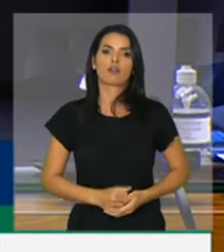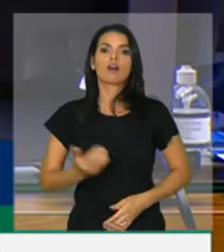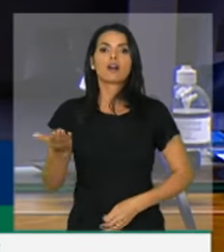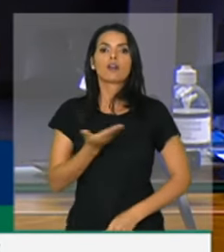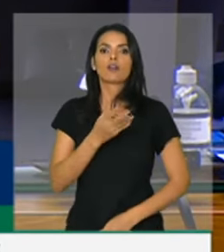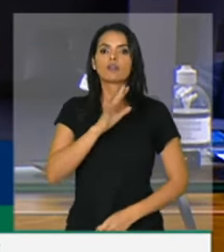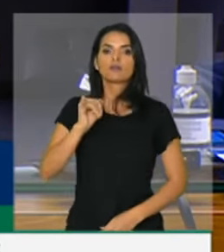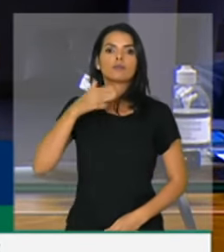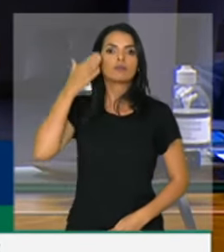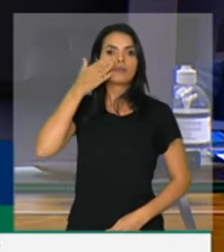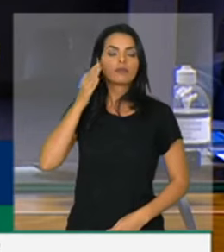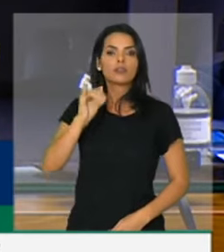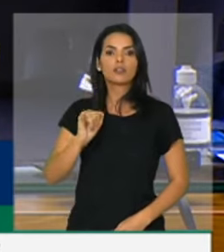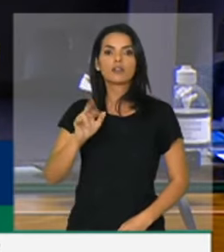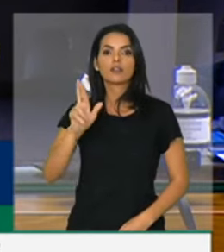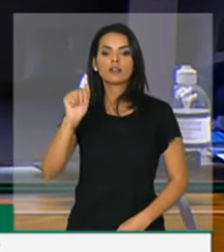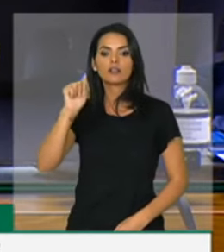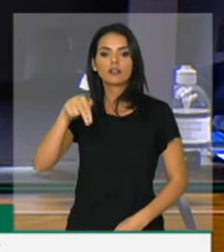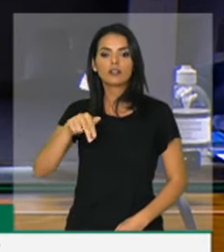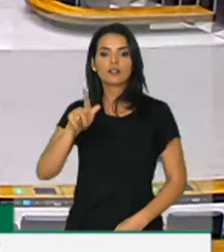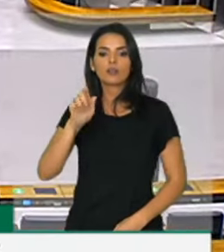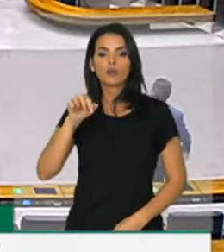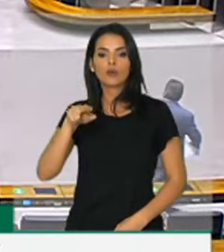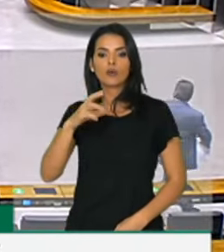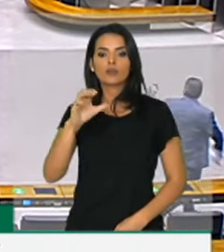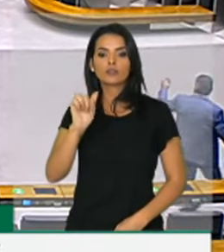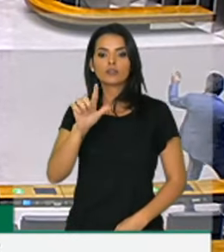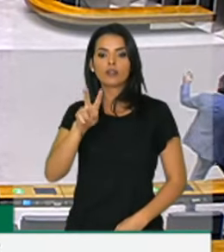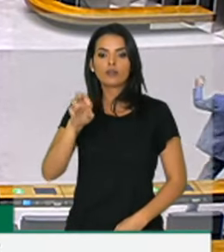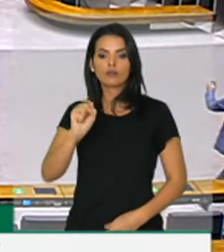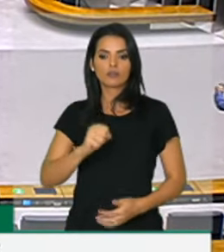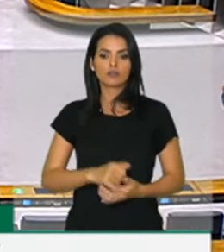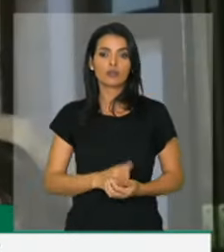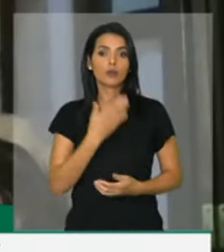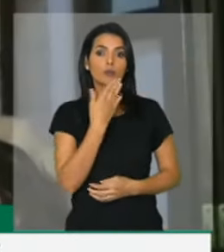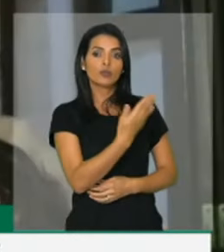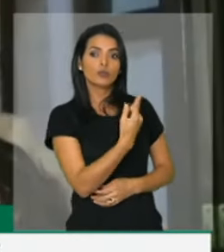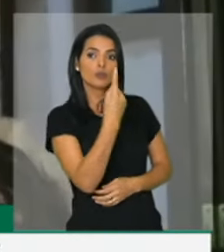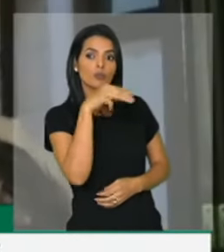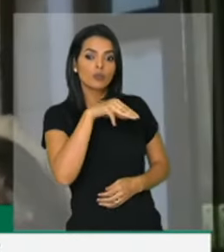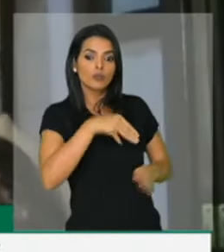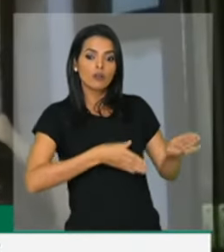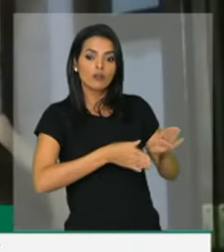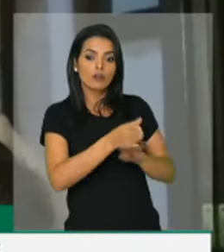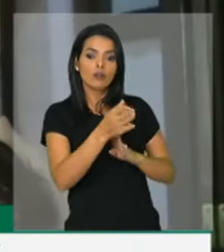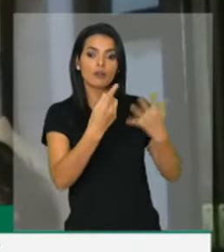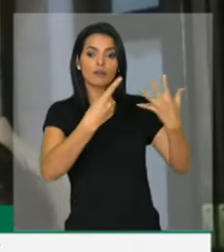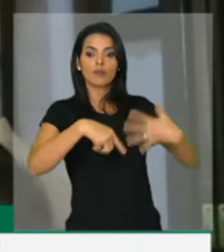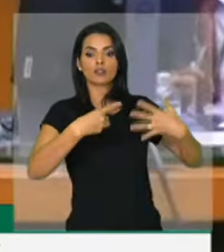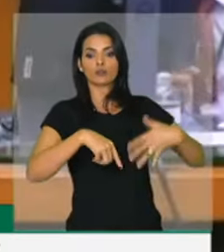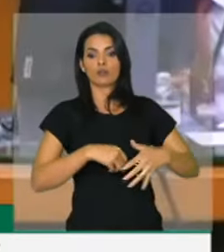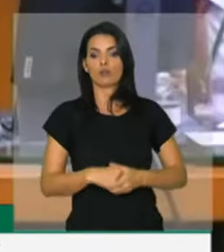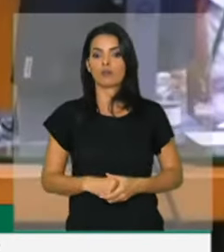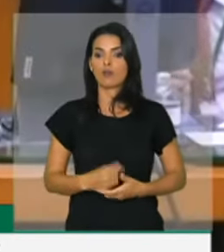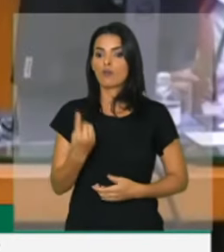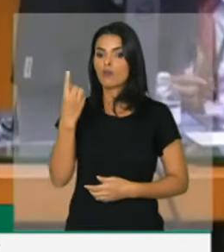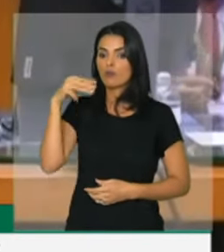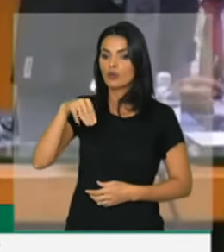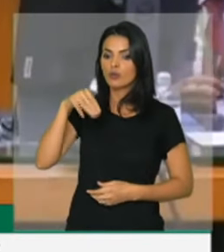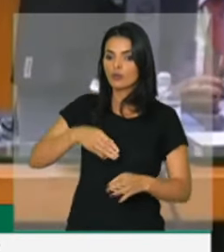HIRAN GONÇALVES. -- [DEPUTADA]: PRESIDENTE EU TINHA PEDIDO UM MINUTO DE ORIENTAÇÃO AO PSOL. -- [PRESIDENTE]: UM MINUTO DE ORIENTAÇÃO DO PSOL. QUEM VAI ORIENTAR É A